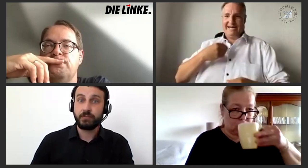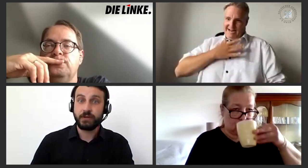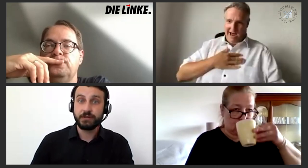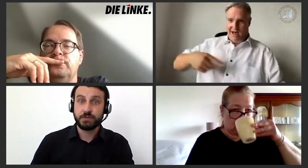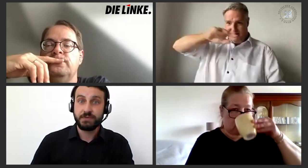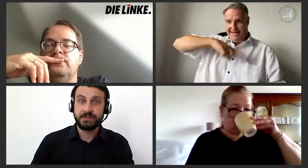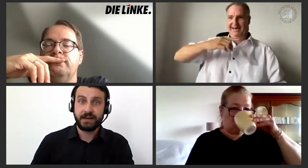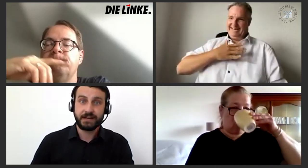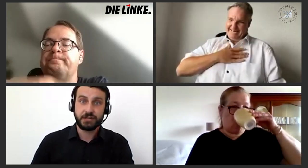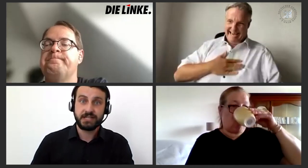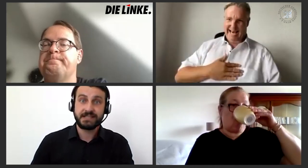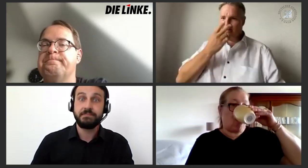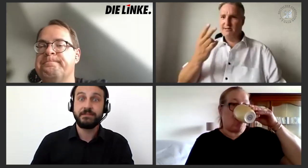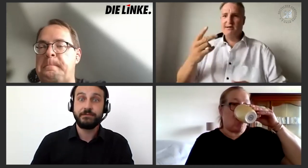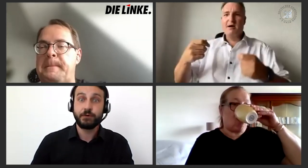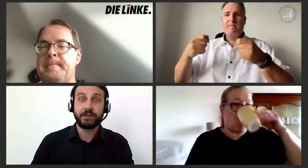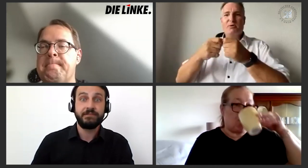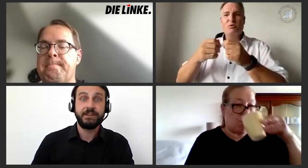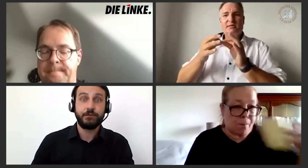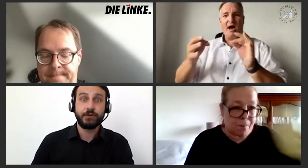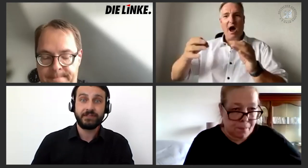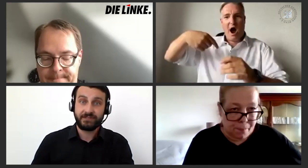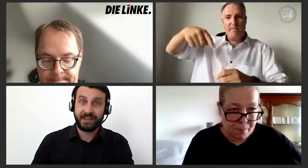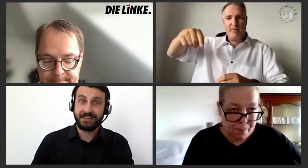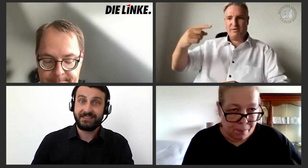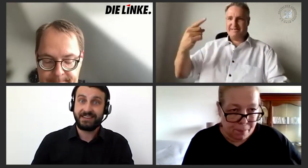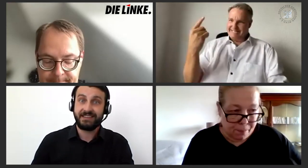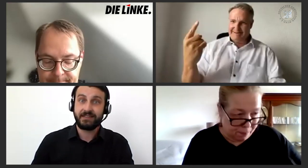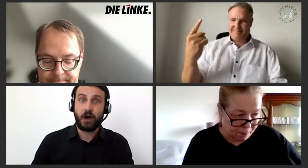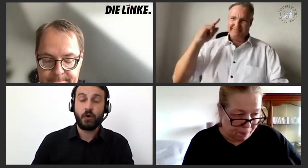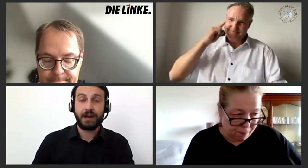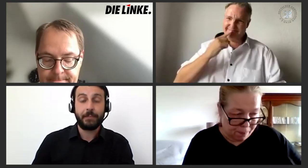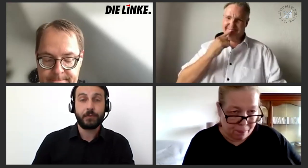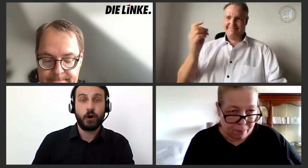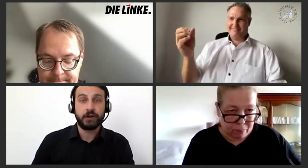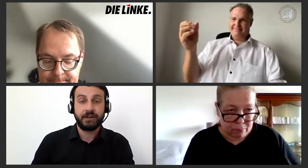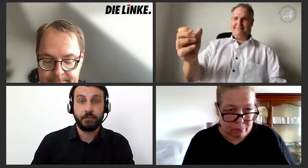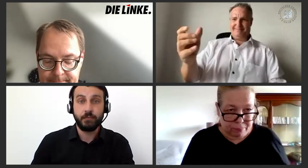gibt es Gehörlose die politisch mit engagiert sind, mitwirken. Wir würden es gerne sehen, das es auch